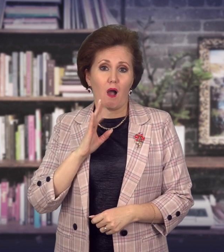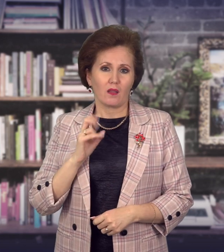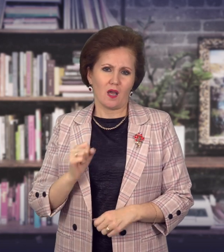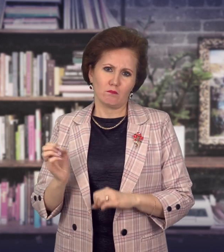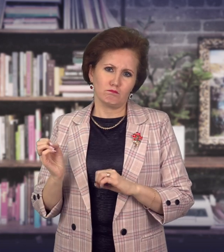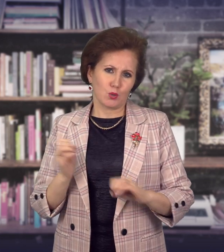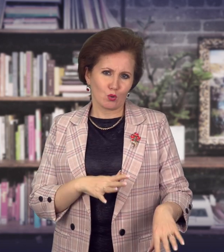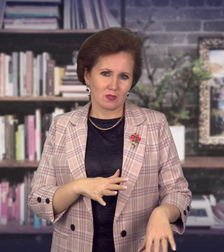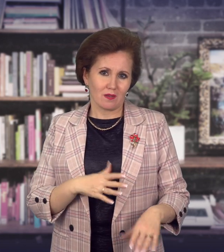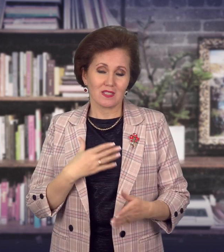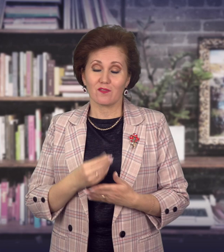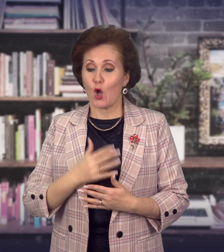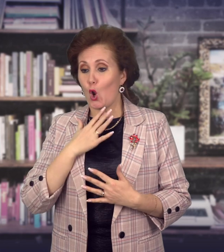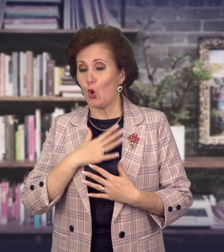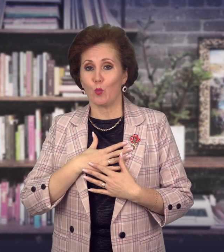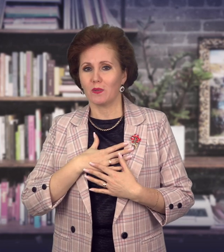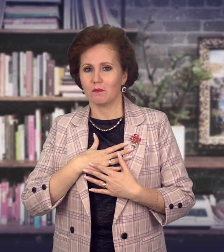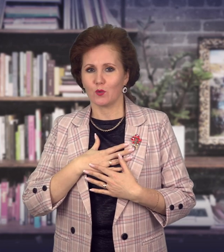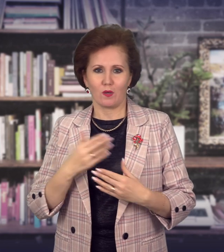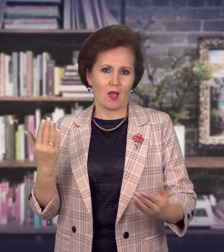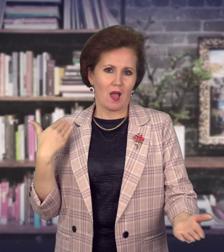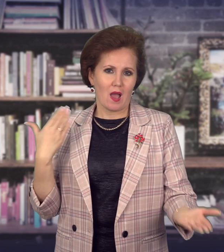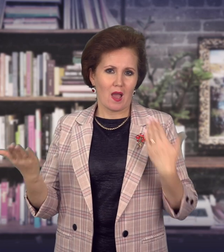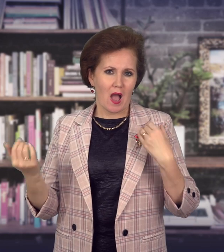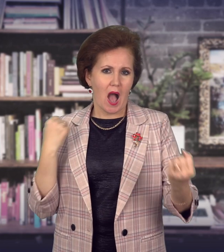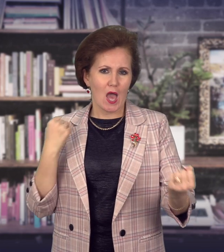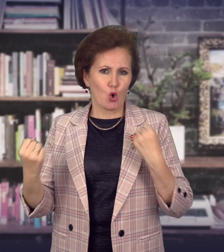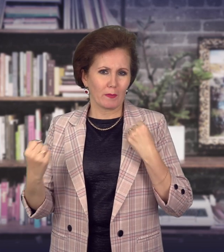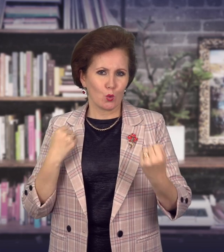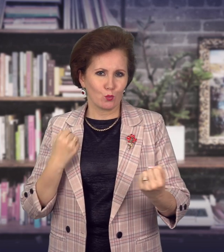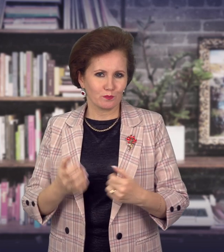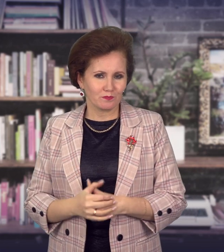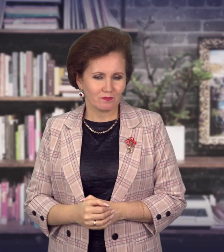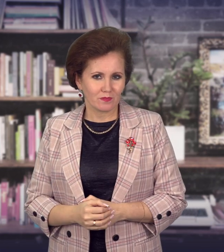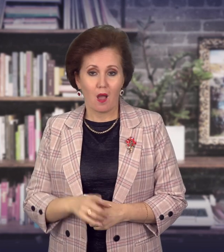Она бросила свою любимую аэробику,